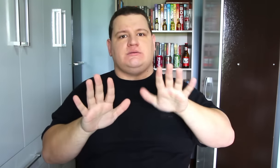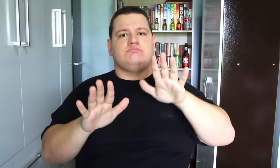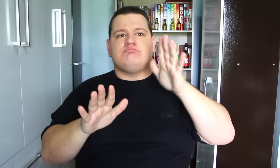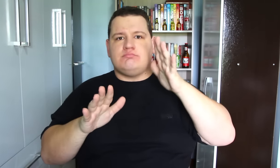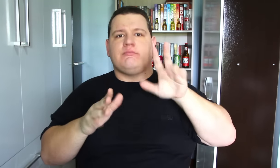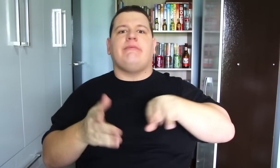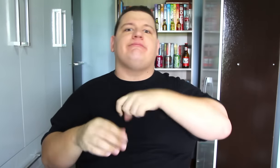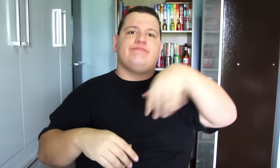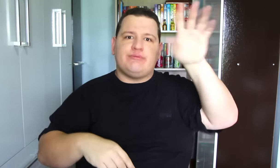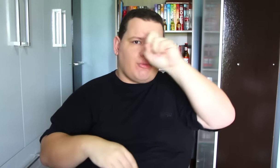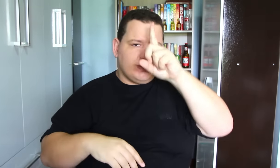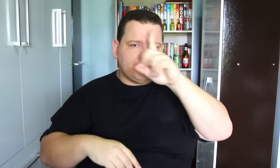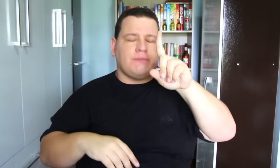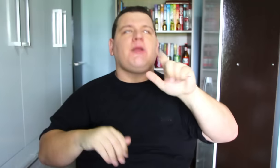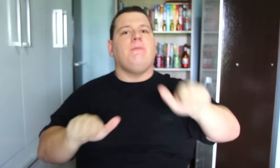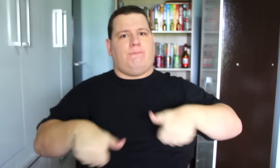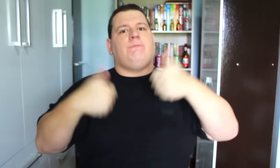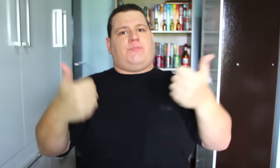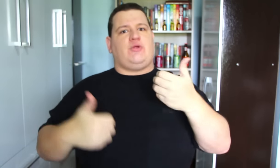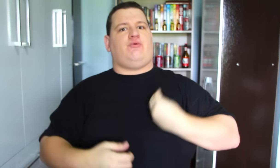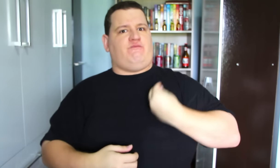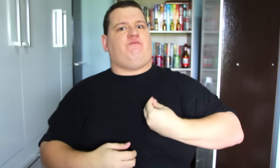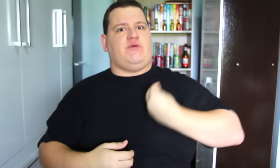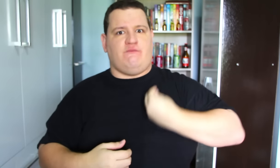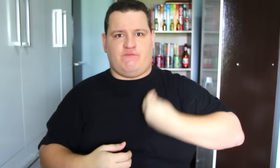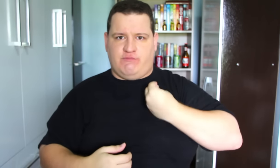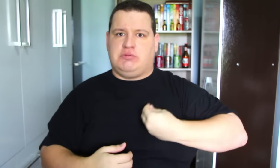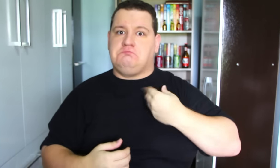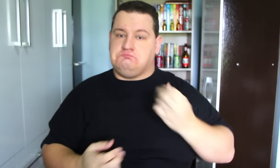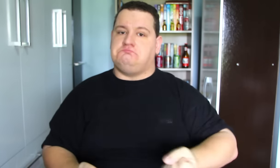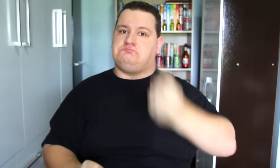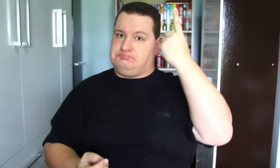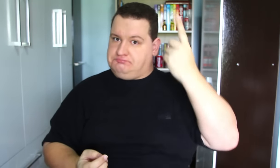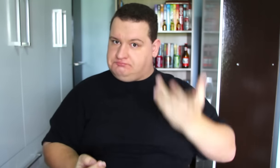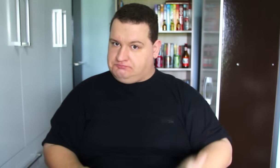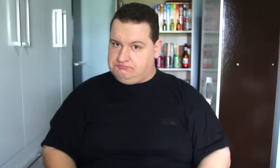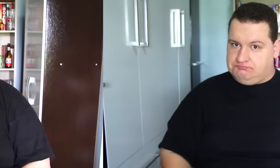Foi levado ao hospital e se recuperou. Estranho.